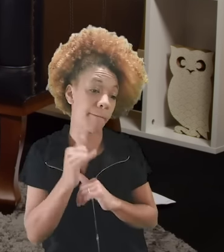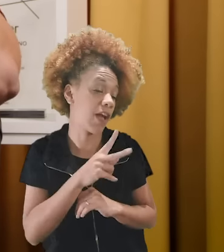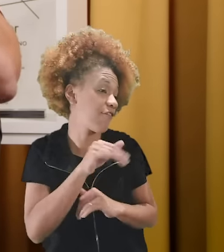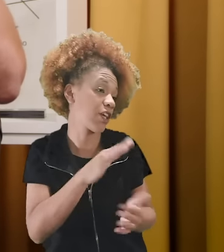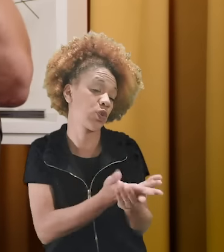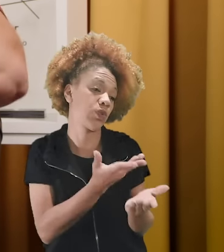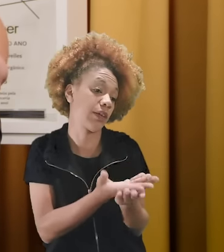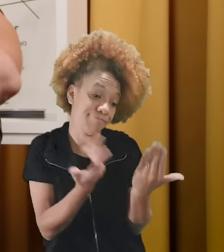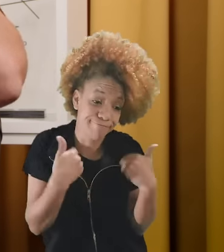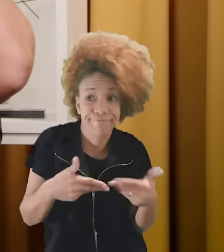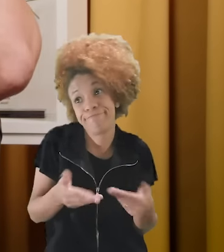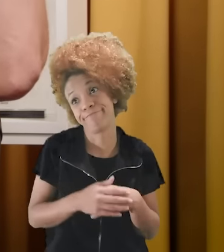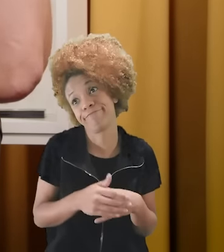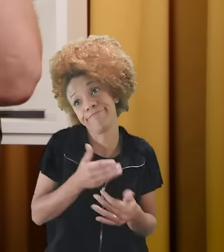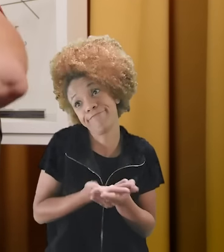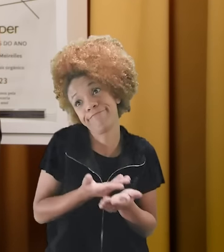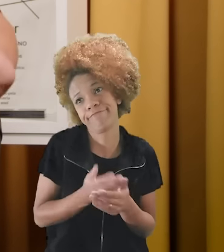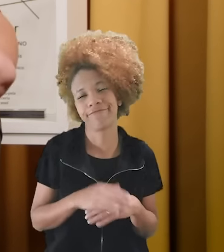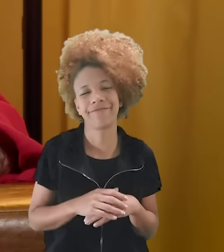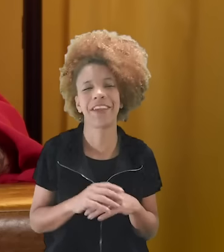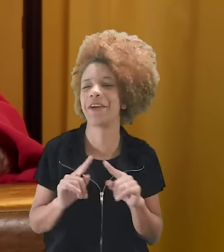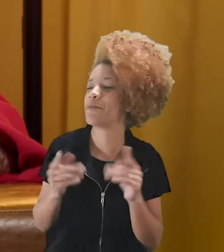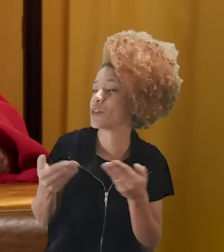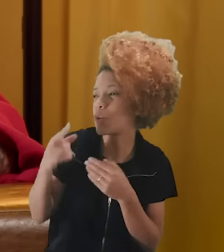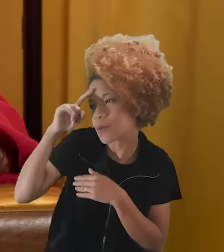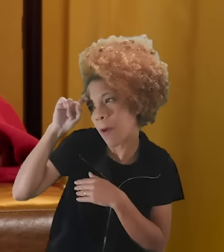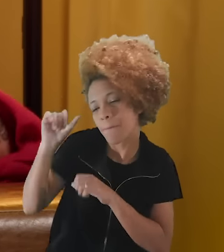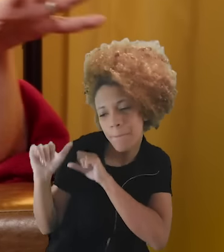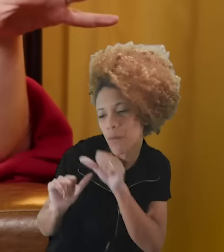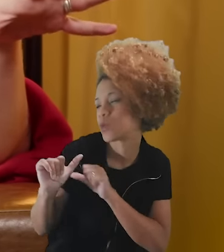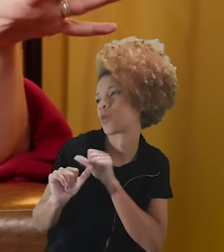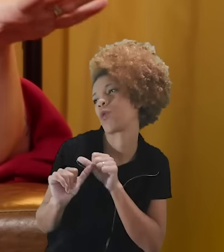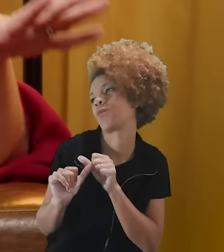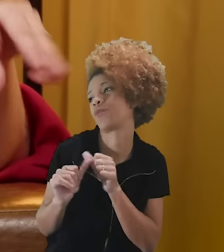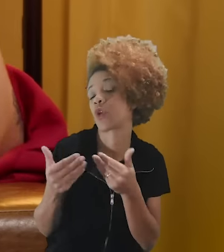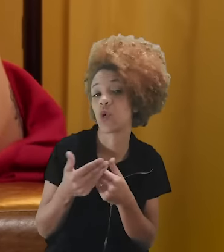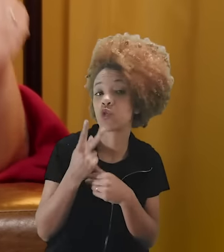falou vai estudar aí fui estudar e e hoje em dia ma mudou-se muito hoje em dia os pais apoiam com